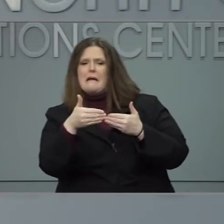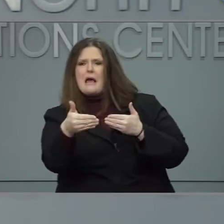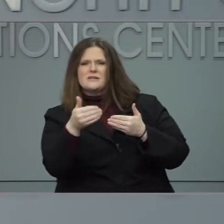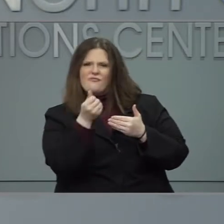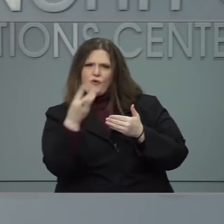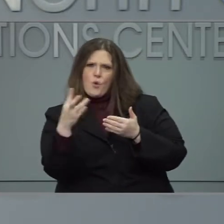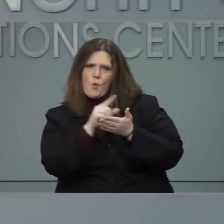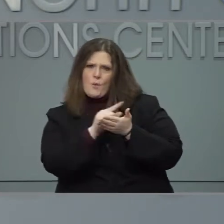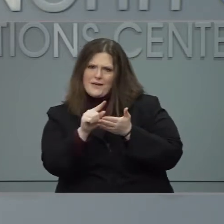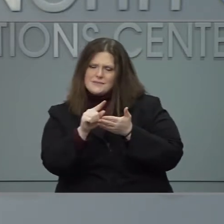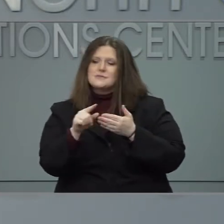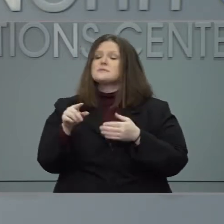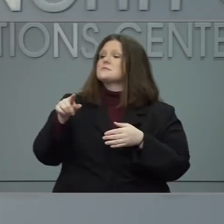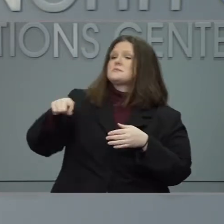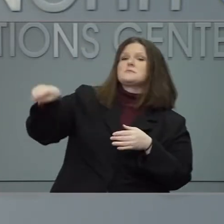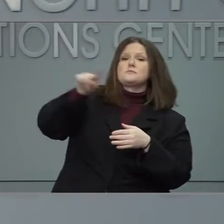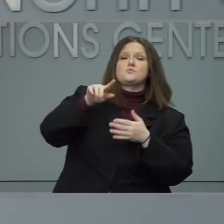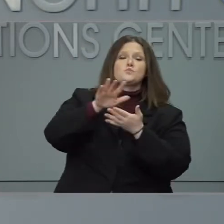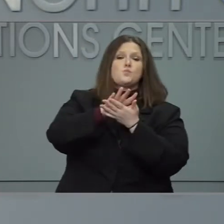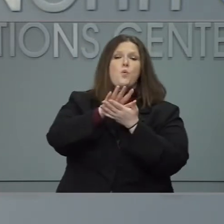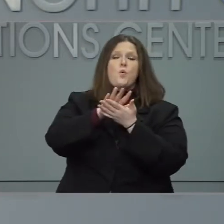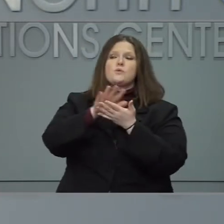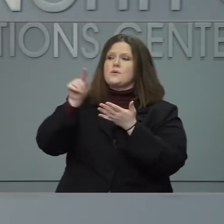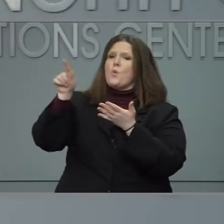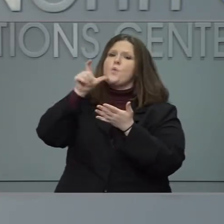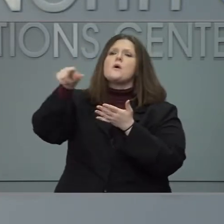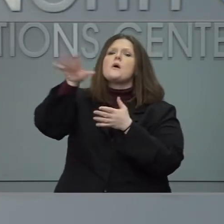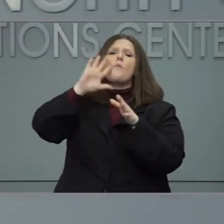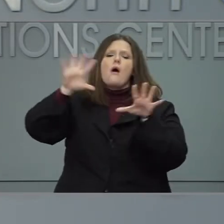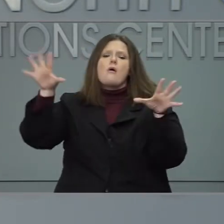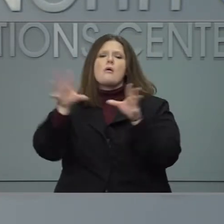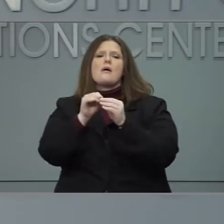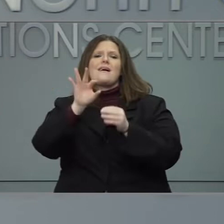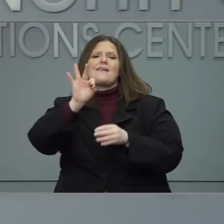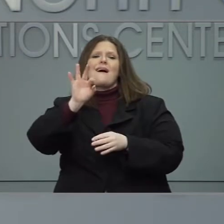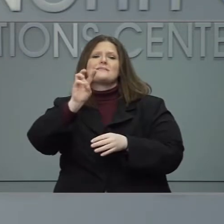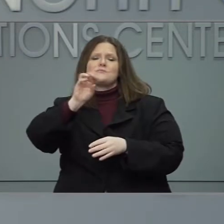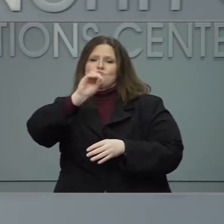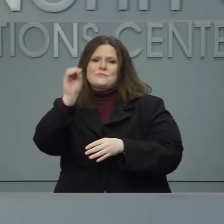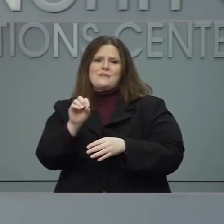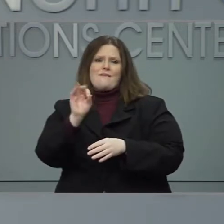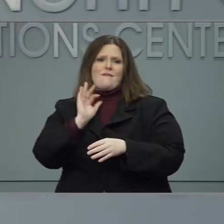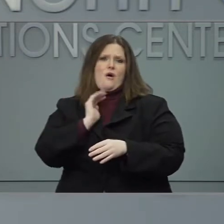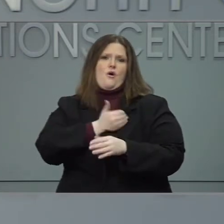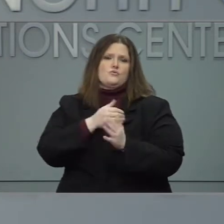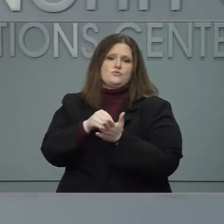semanas, las escuelas atenderán al noventa y seis de los es de los dientes de las escuelas